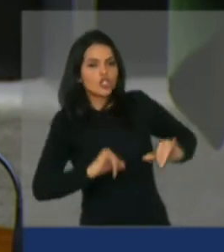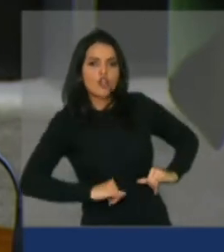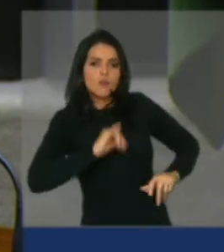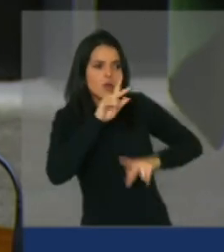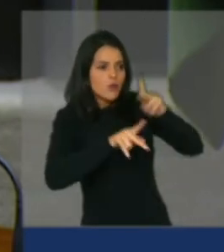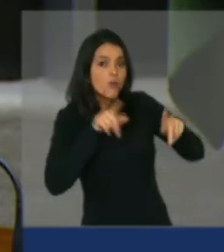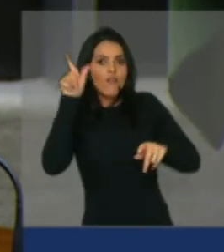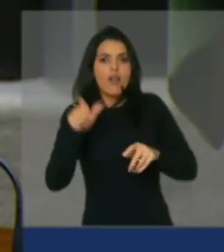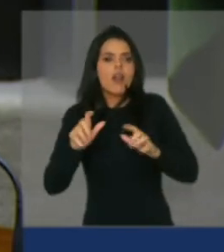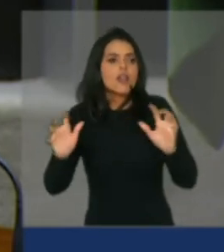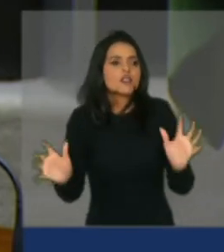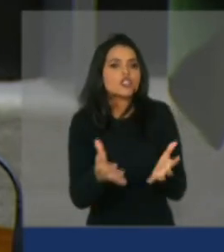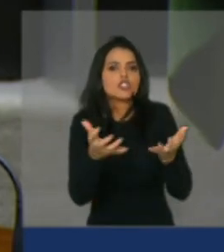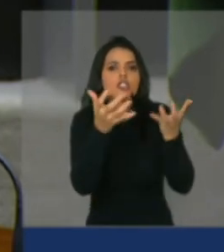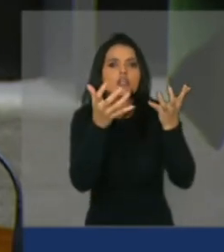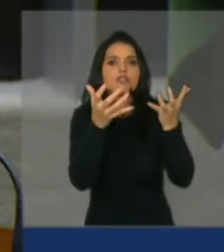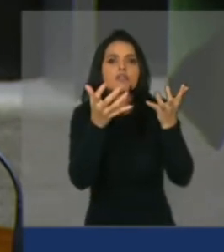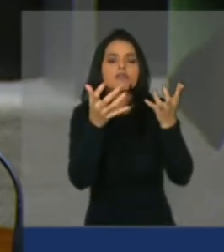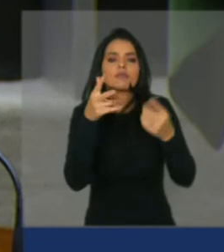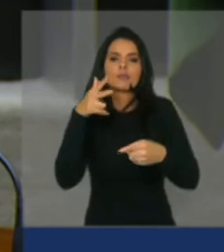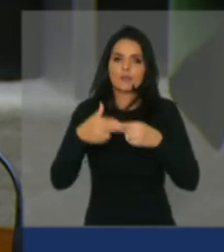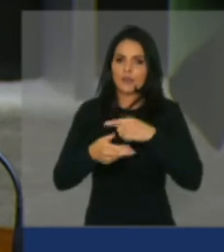UTILIZOU DA DOR DO POVO PARA ESTIMULAR. [INTERMITÊNCIA DE ÁUDIO]. [CAMPAINHA]. -- [PRESIDENTE]: PARA